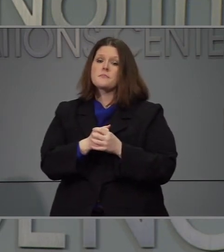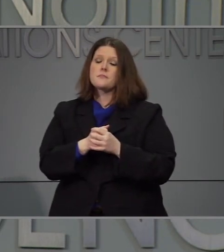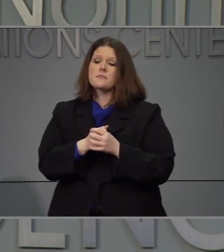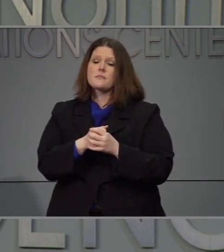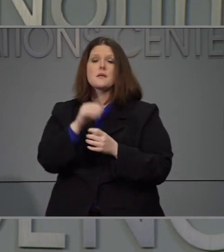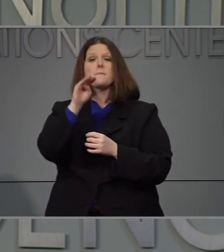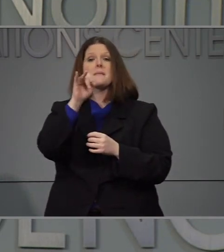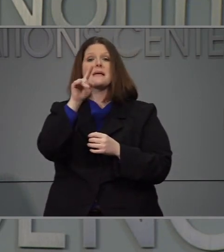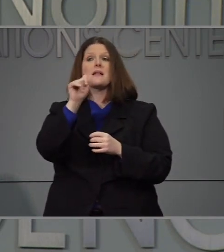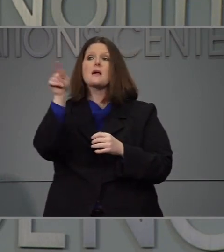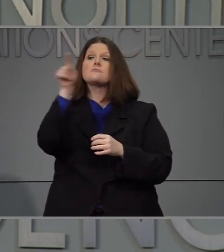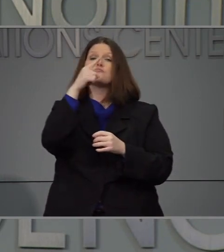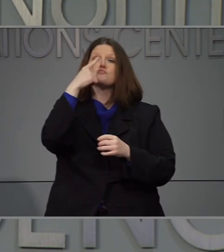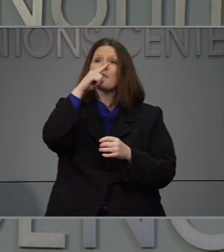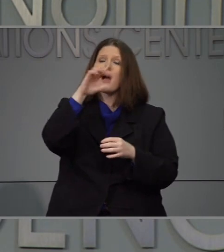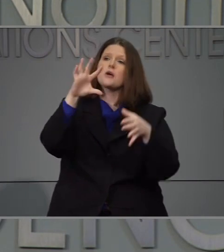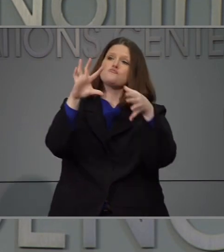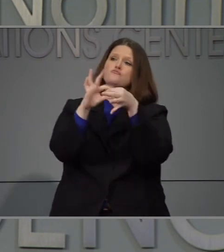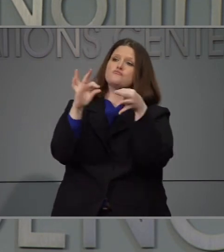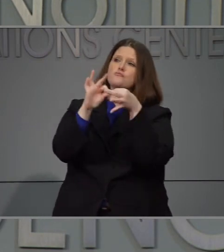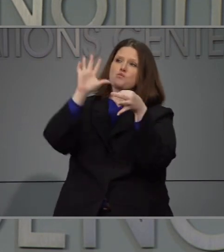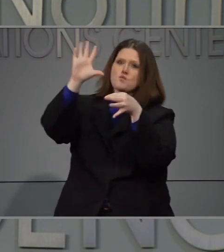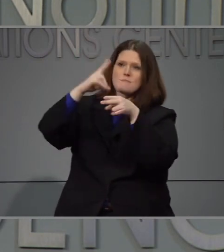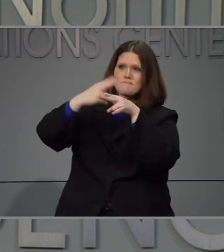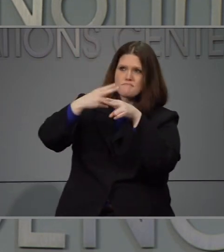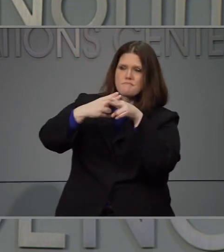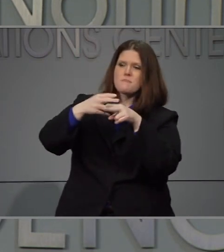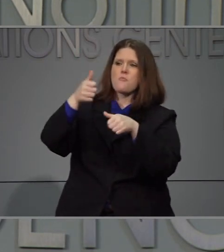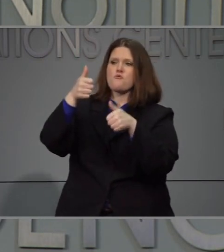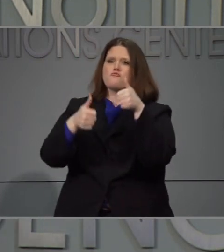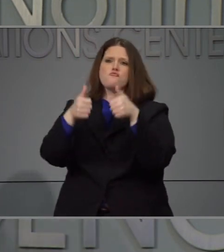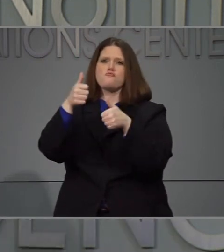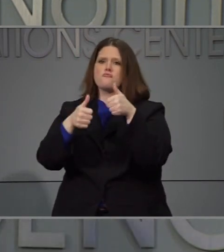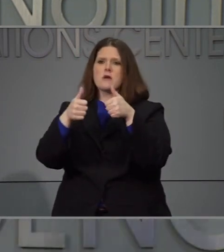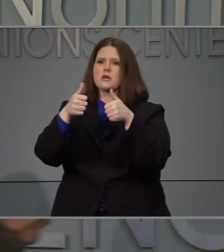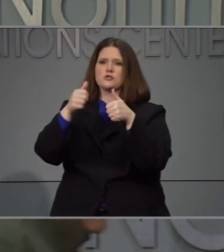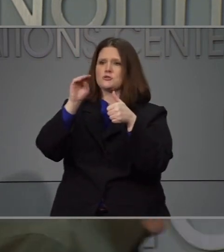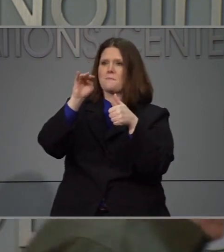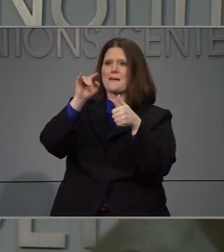tomaremos preguntas de del punto del público por favor